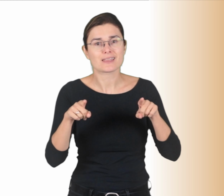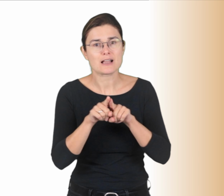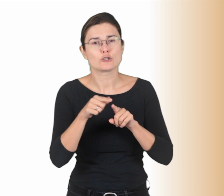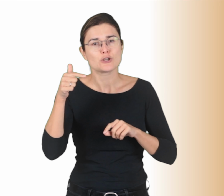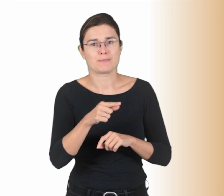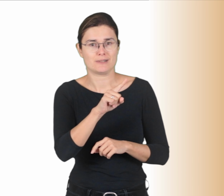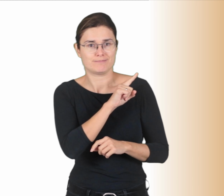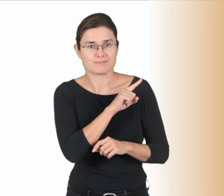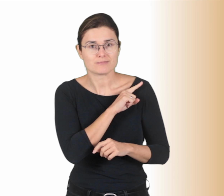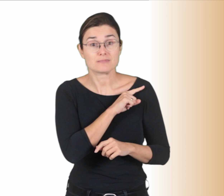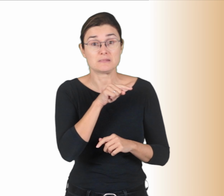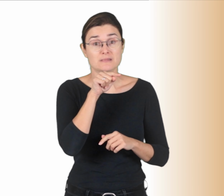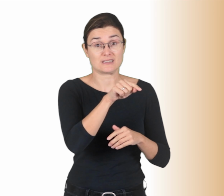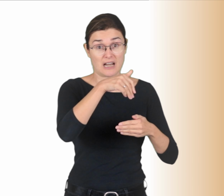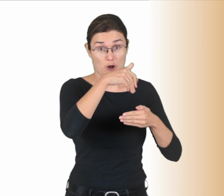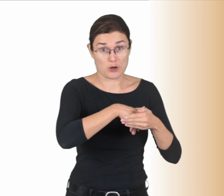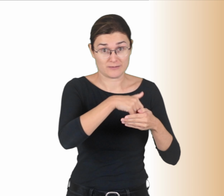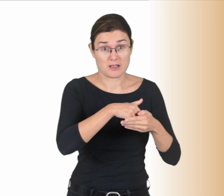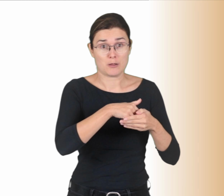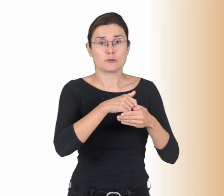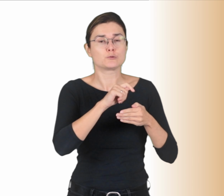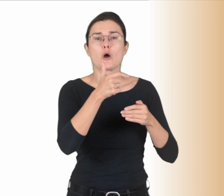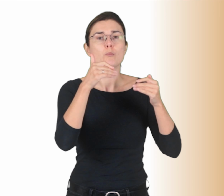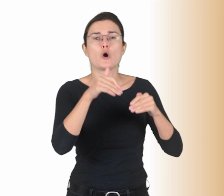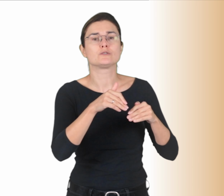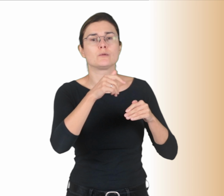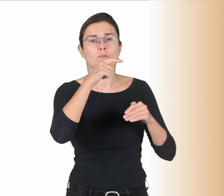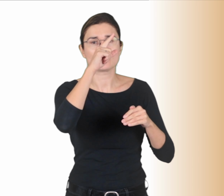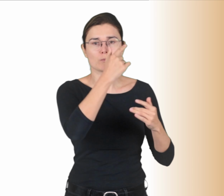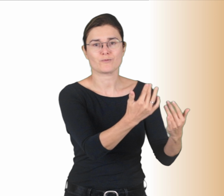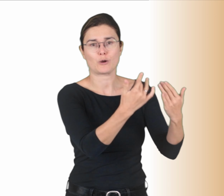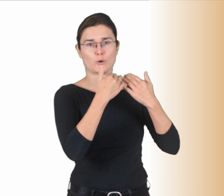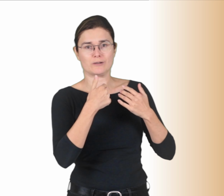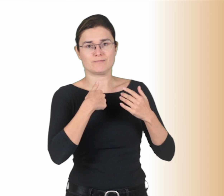Należy też zawsze zwracać uwagę na to, co mogło wpłynąć na człowieka,